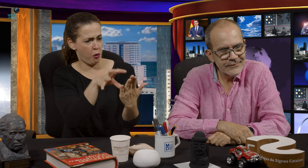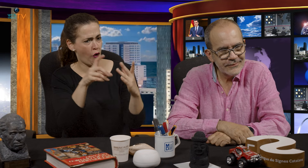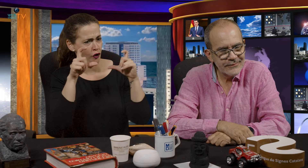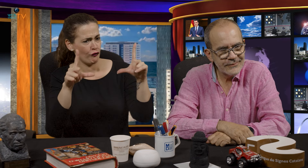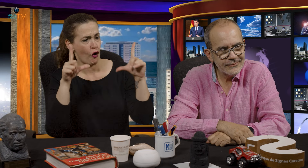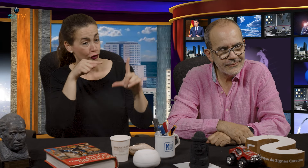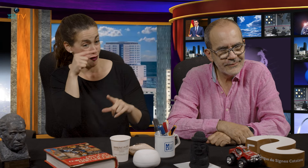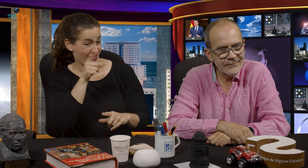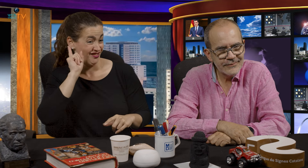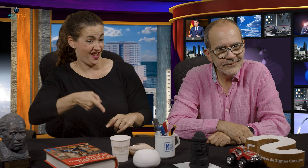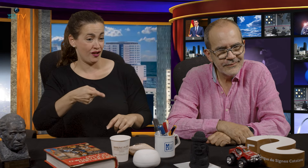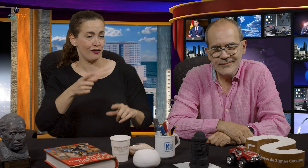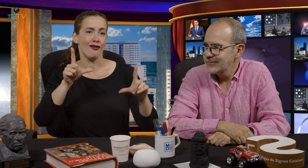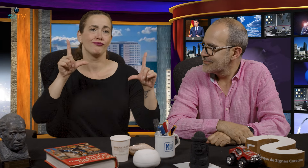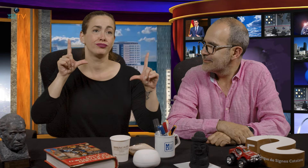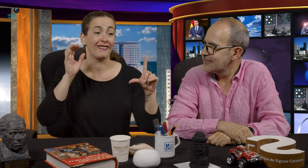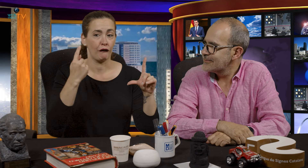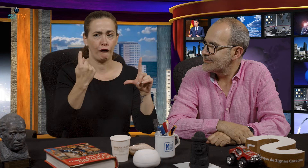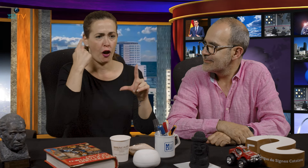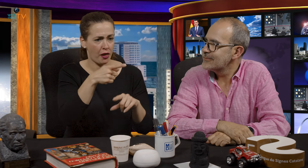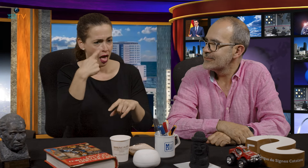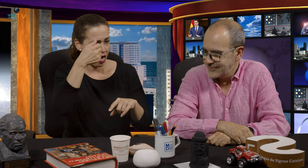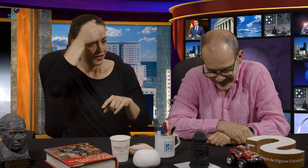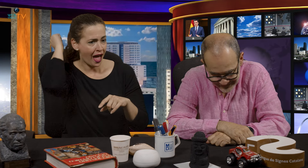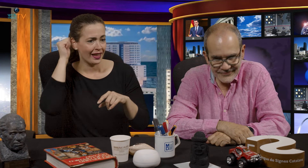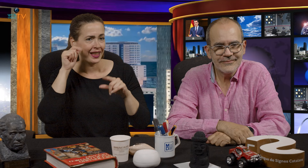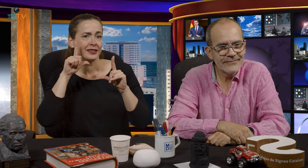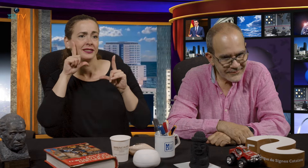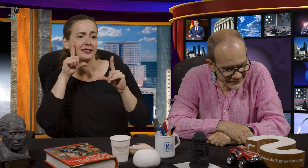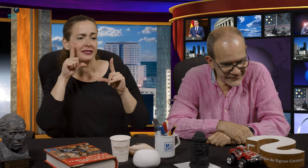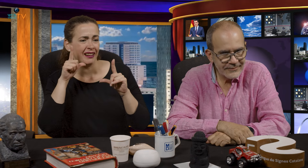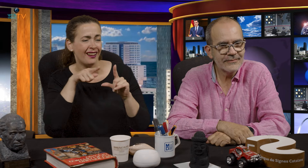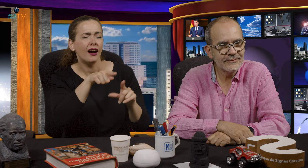había una foto del director y de fondo aparecía Daniel.